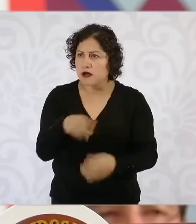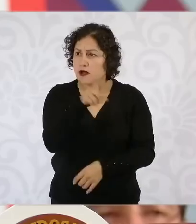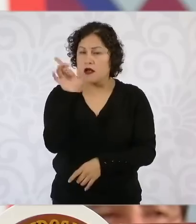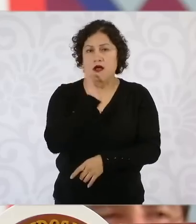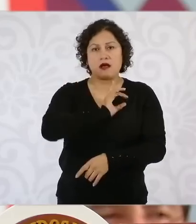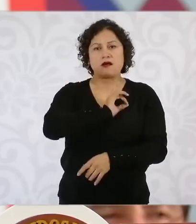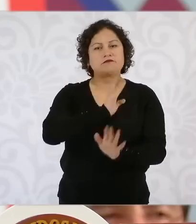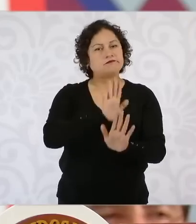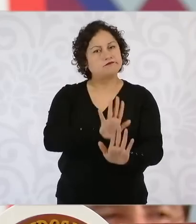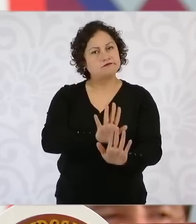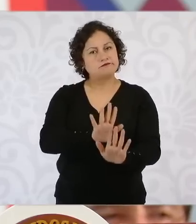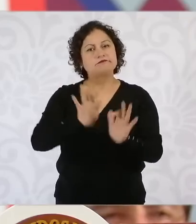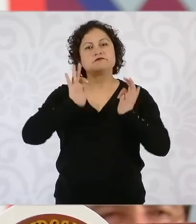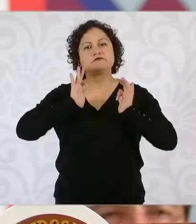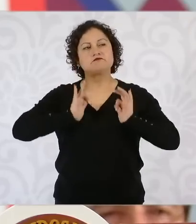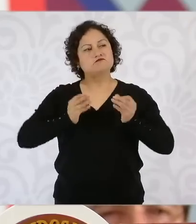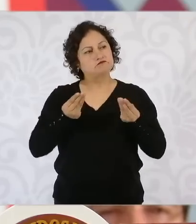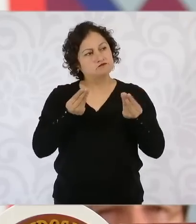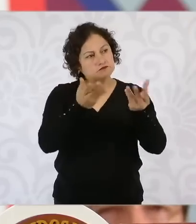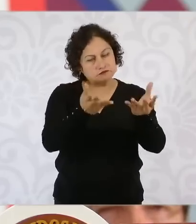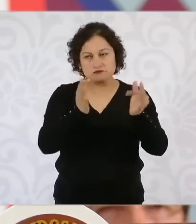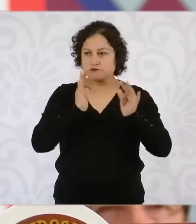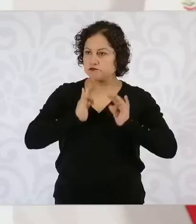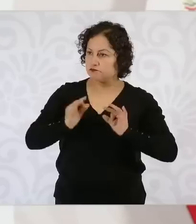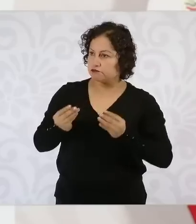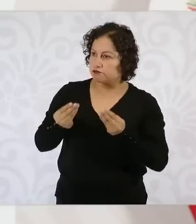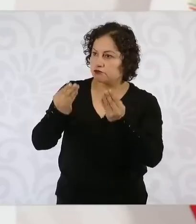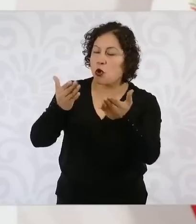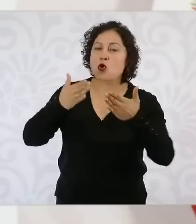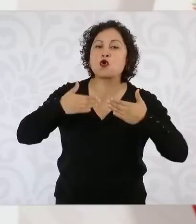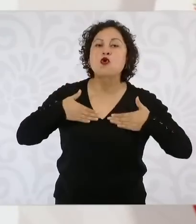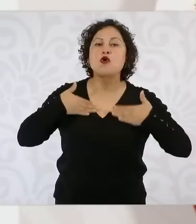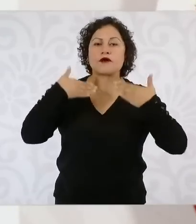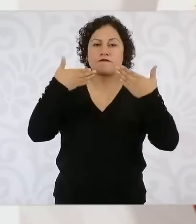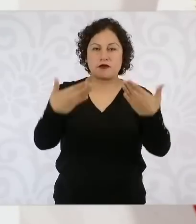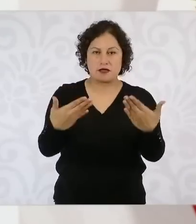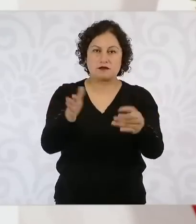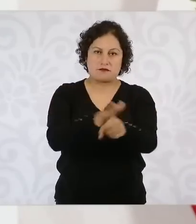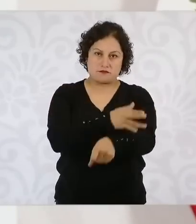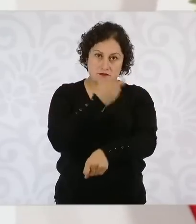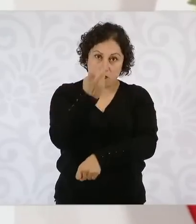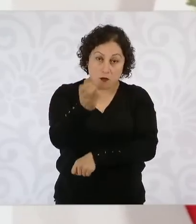secretario de Hacienda planteó pues vamos a tener esta reunión eh cualquier en el momento que se